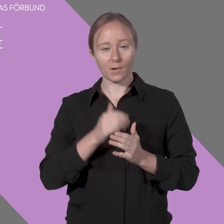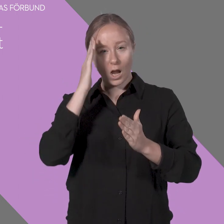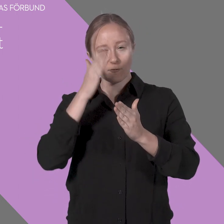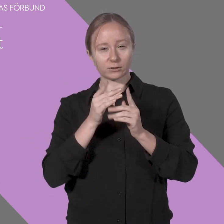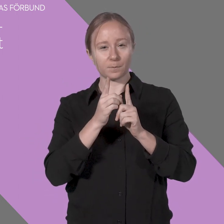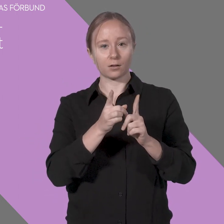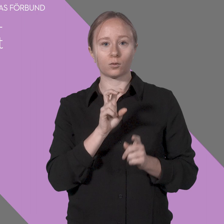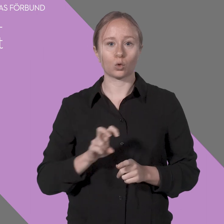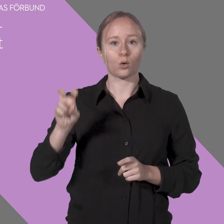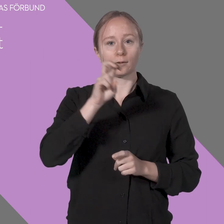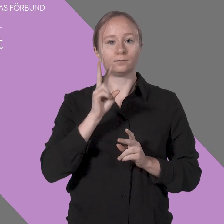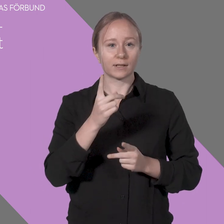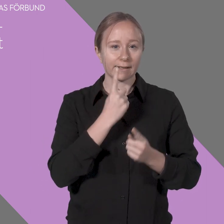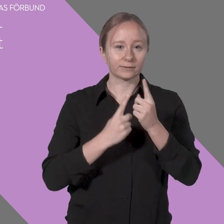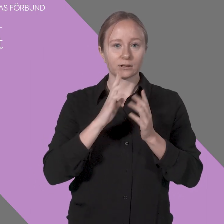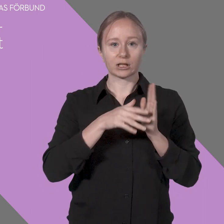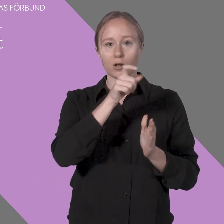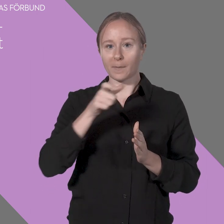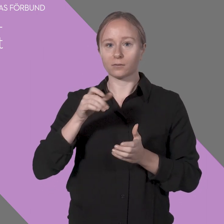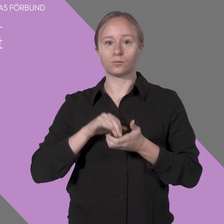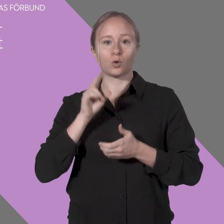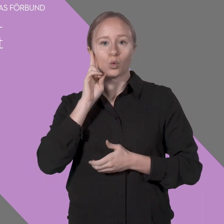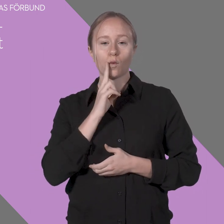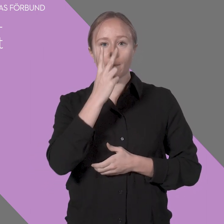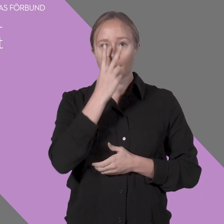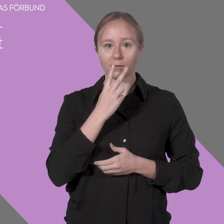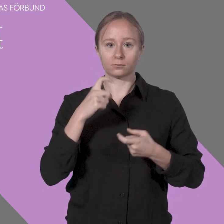Avsikten med turnén är att diskutera tjänsterna i välfärdsområdena -